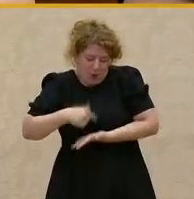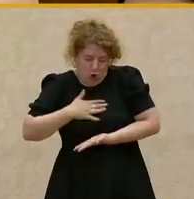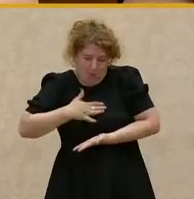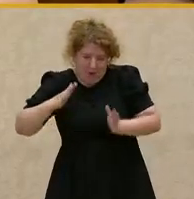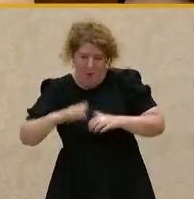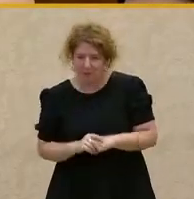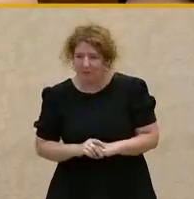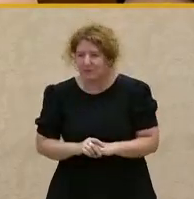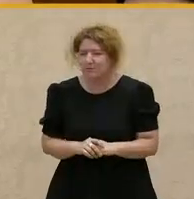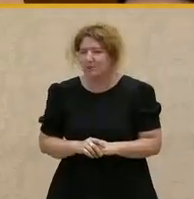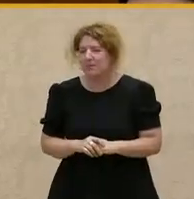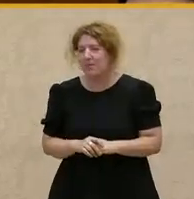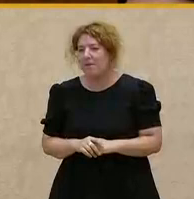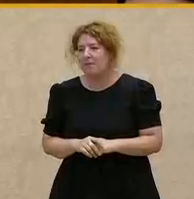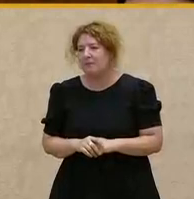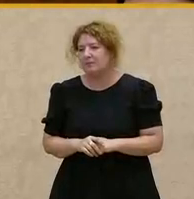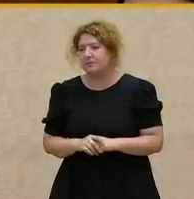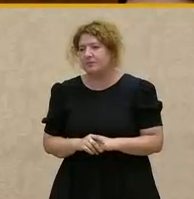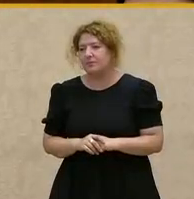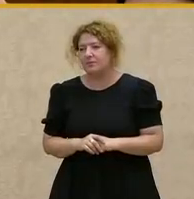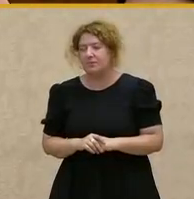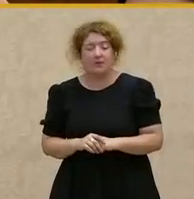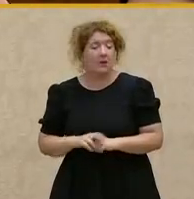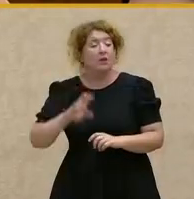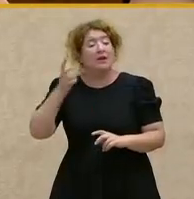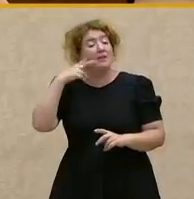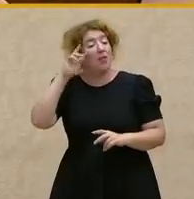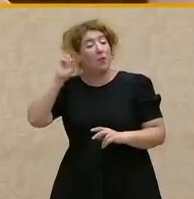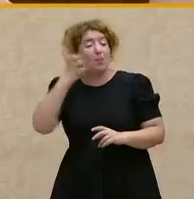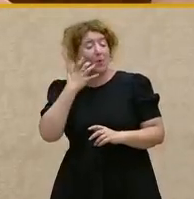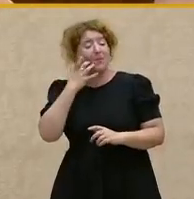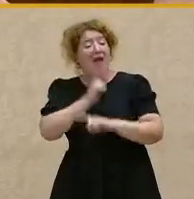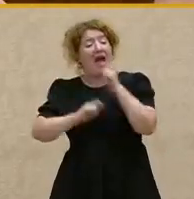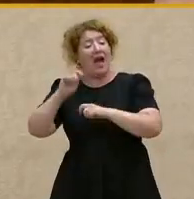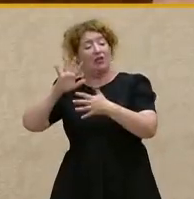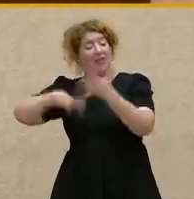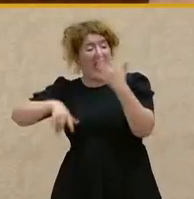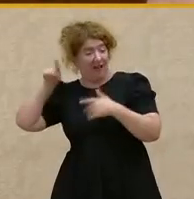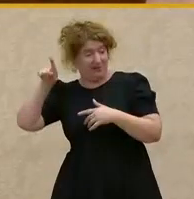Y, como experiencias de éxito, en APSOCECAT nos hemos tenido que hacer entidad tutelar,